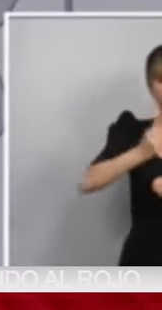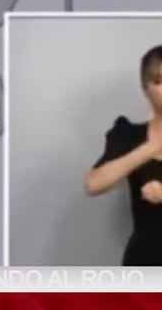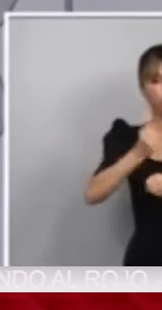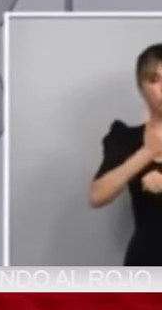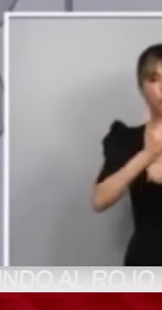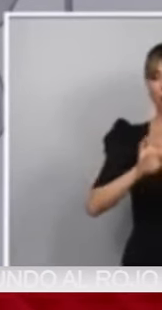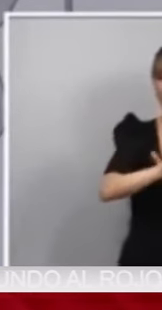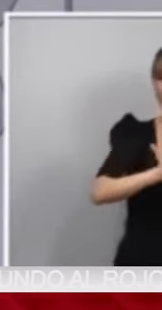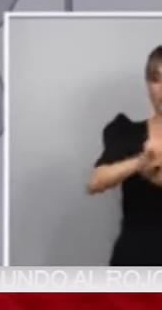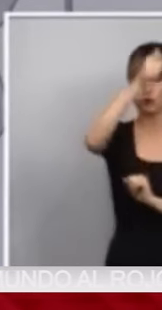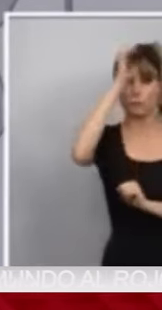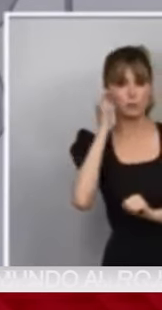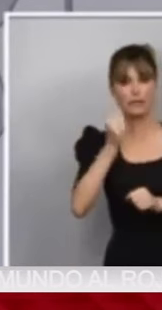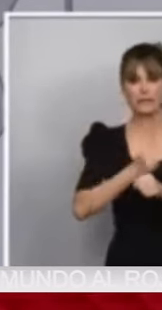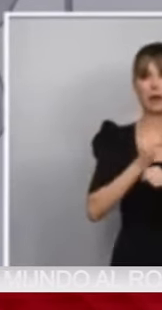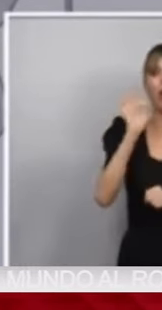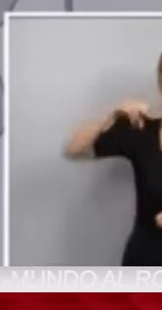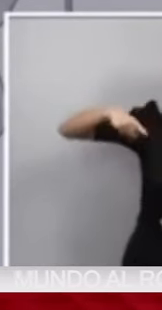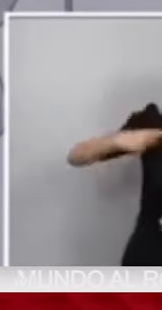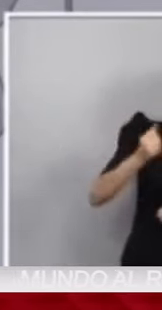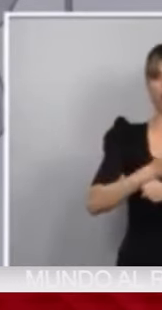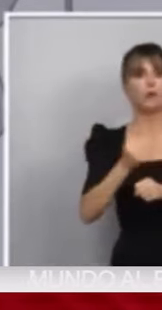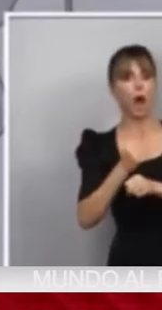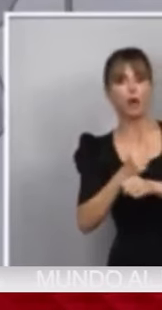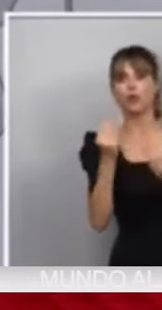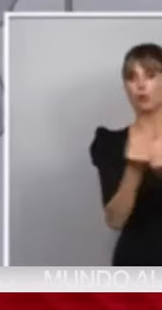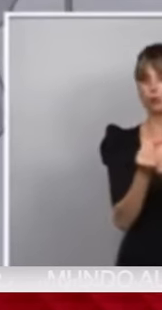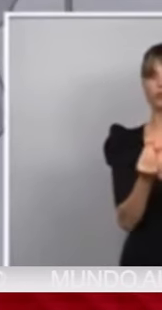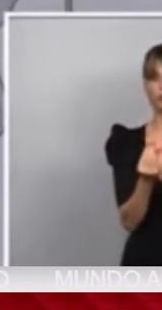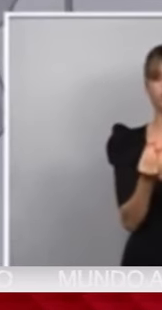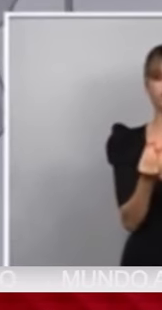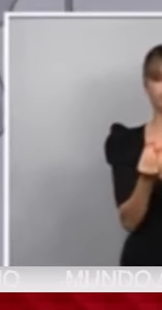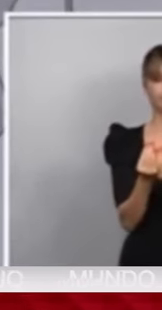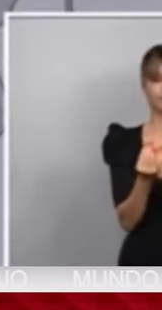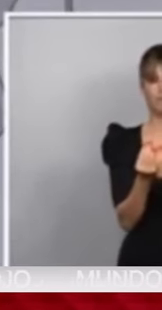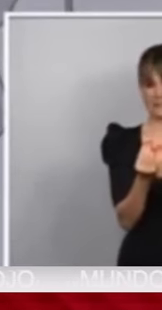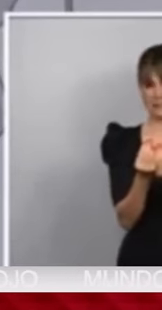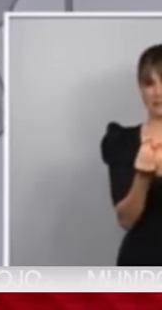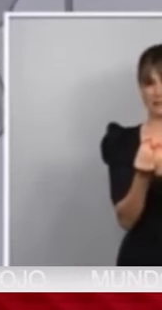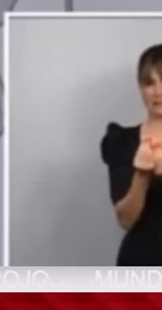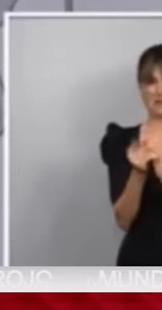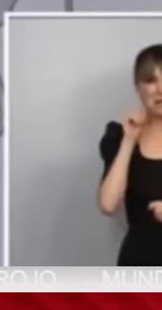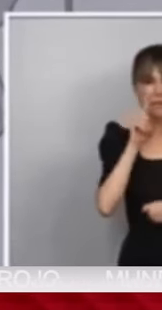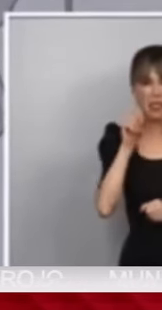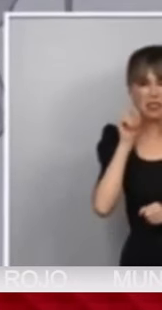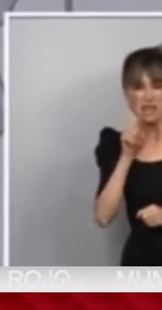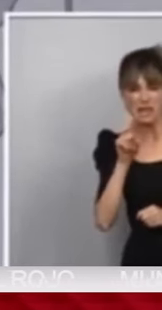y vecinas con las ongs a los cuales toda esta amalgama no de desinformados y de Y de bulos lo